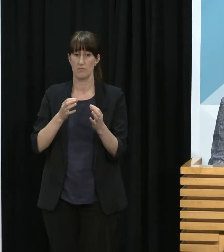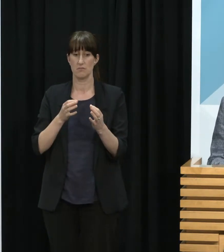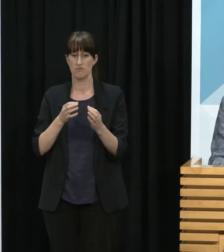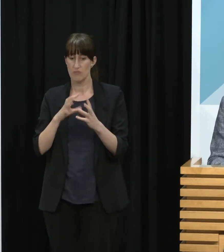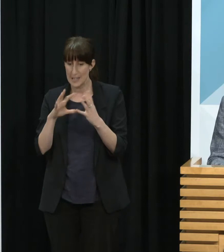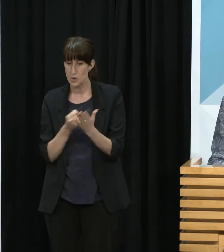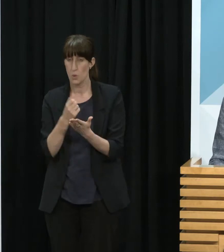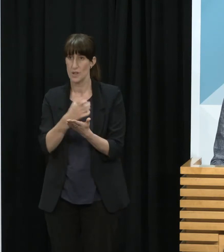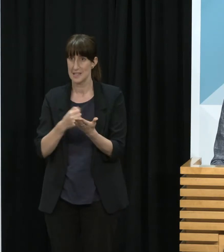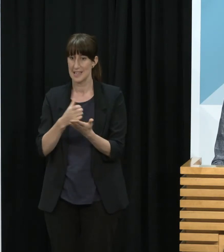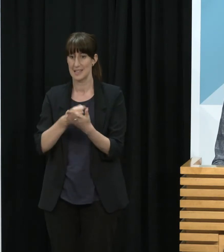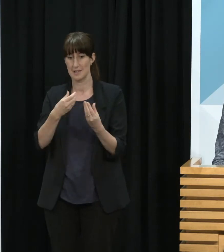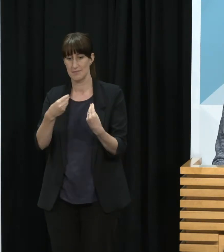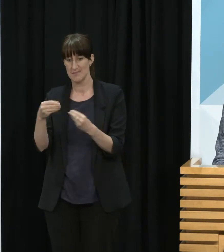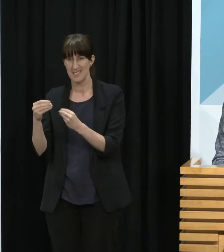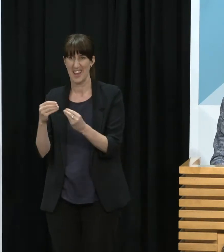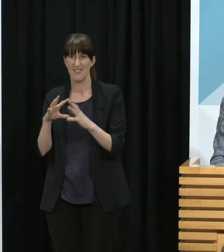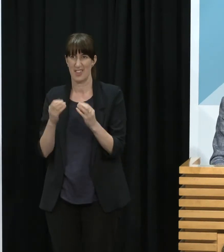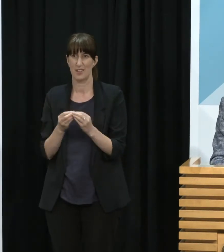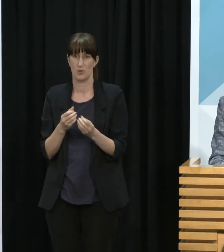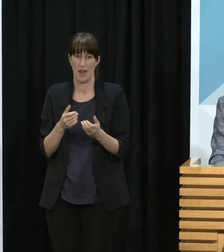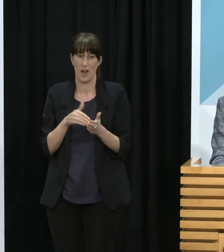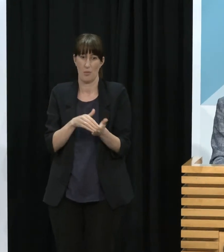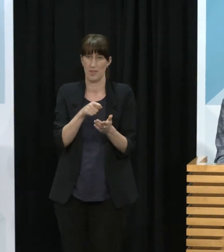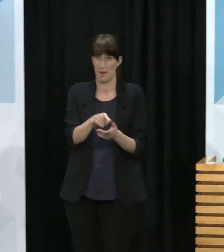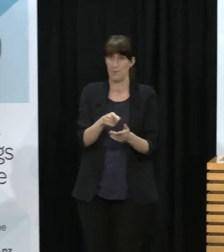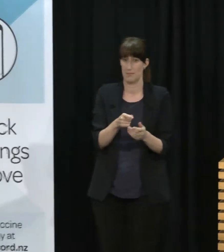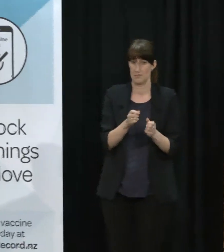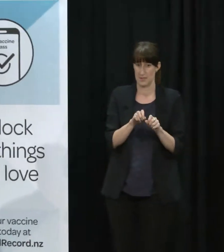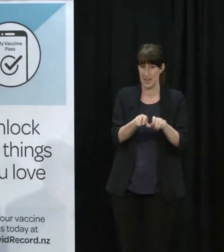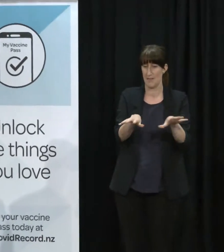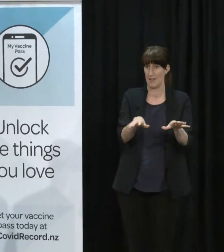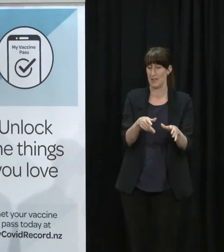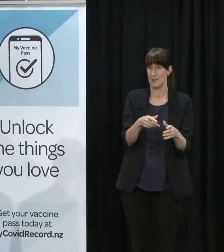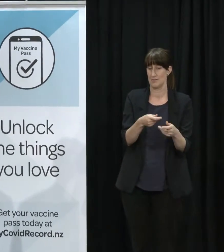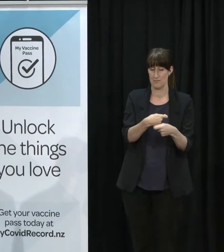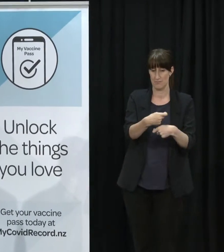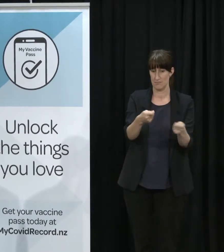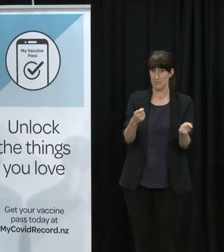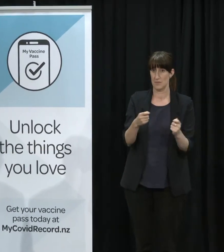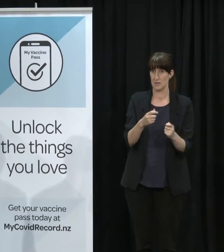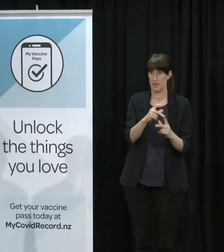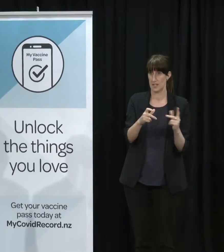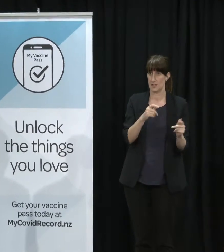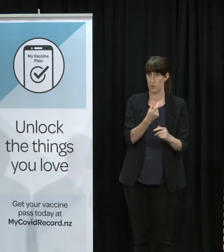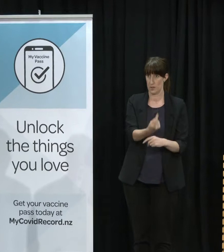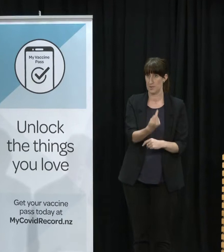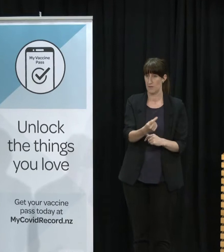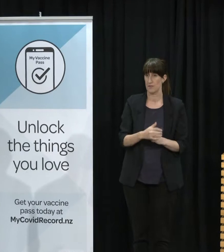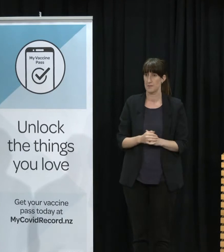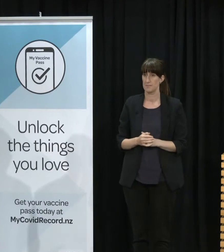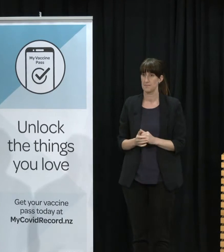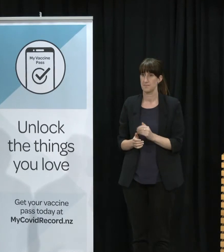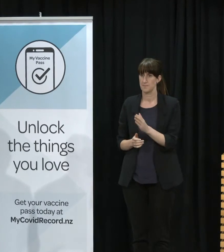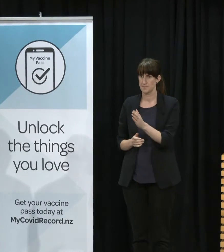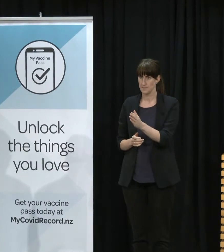. te ara pai te kano